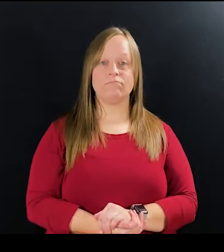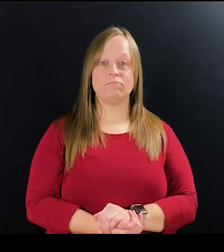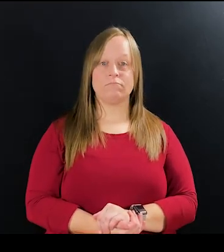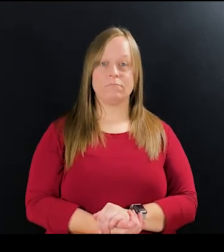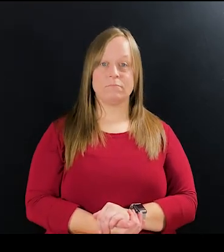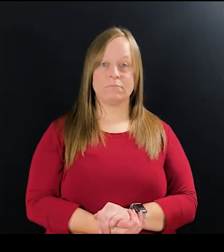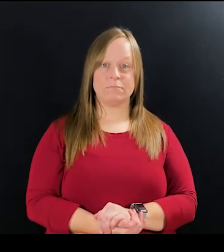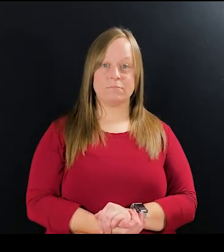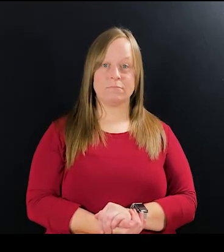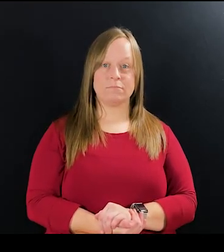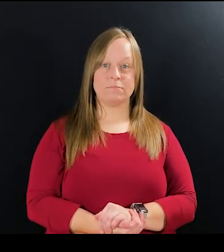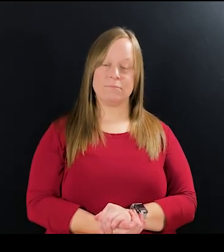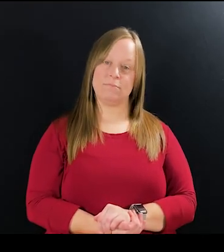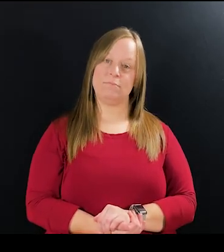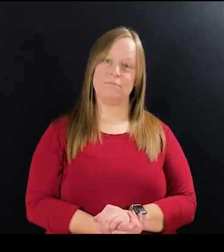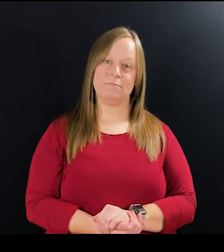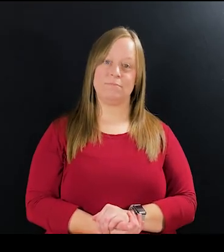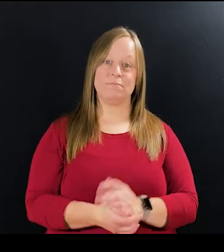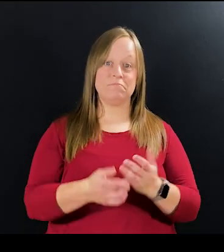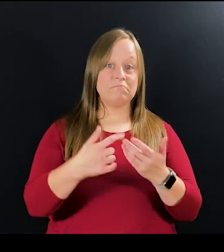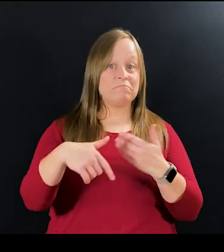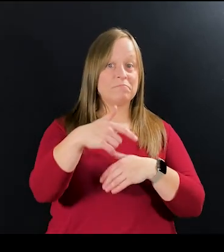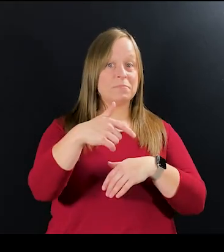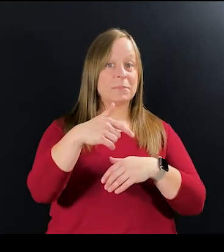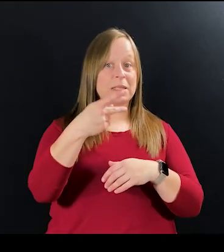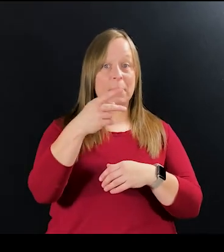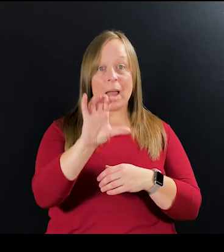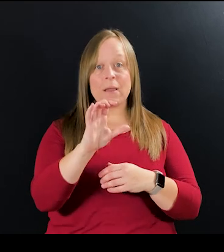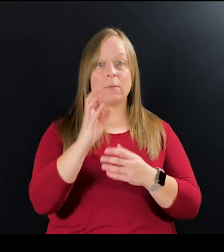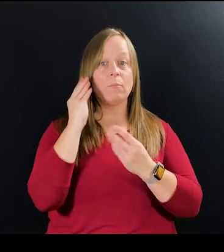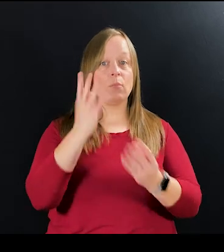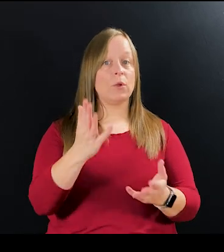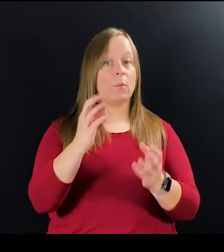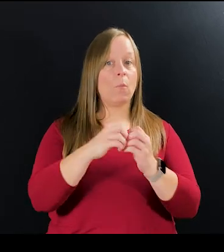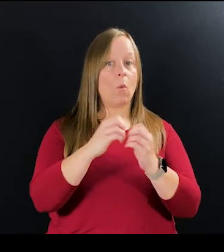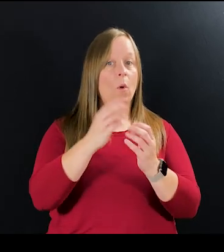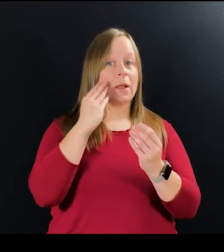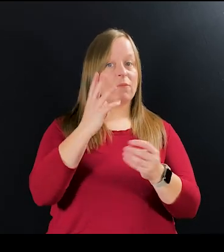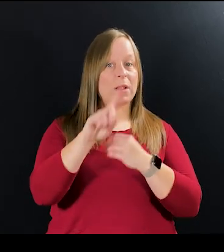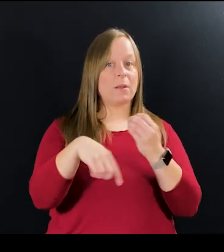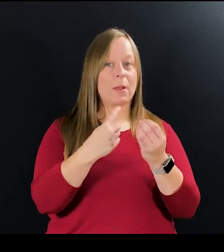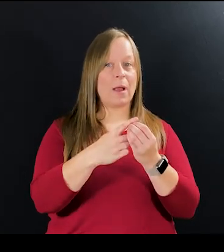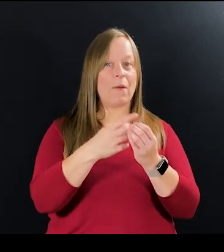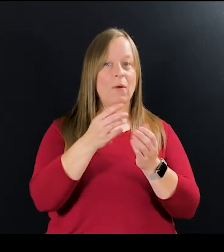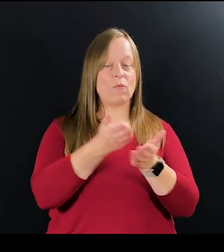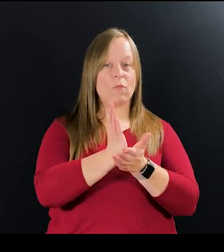o comente a continuación. Sintonice nuestro próximo podcast, donde le brindaremos más información